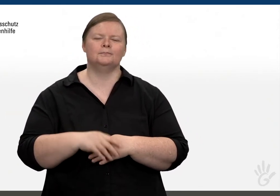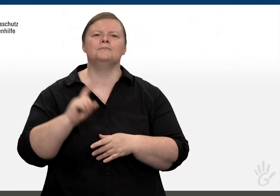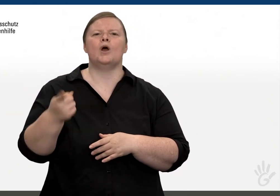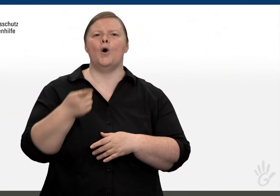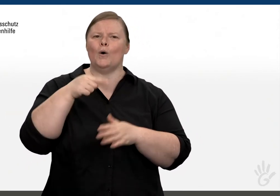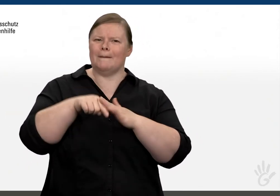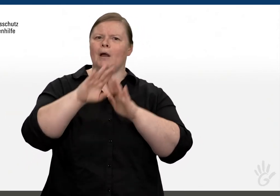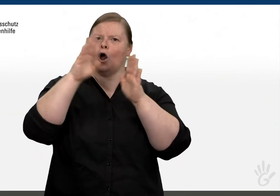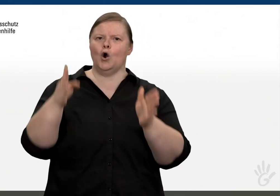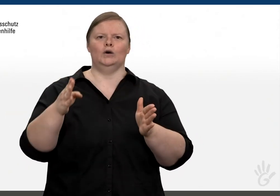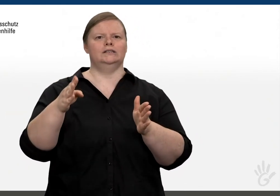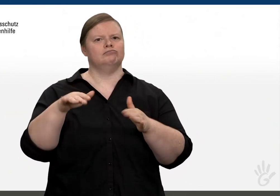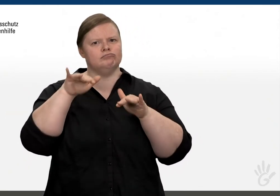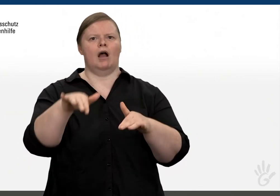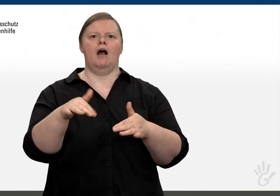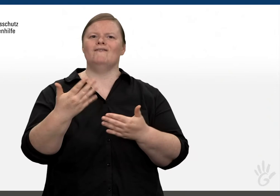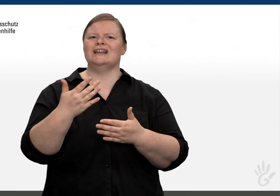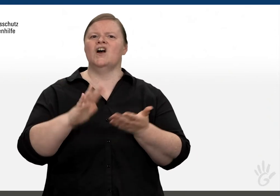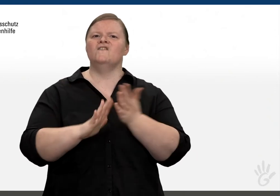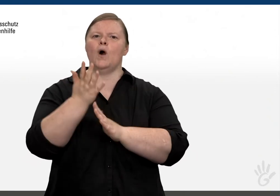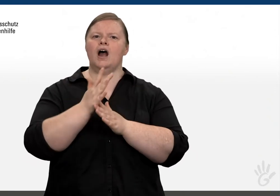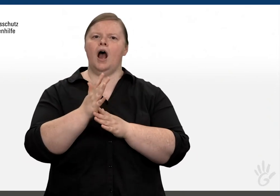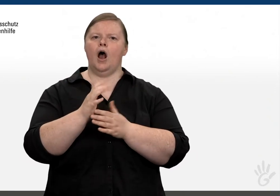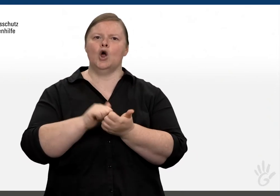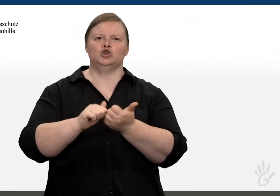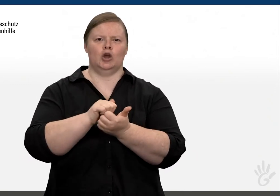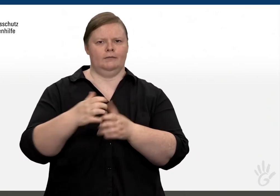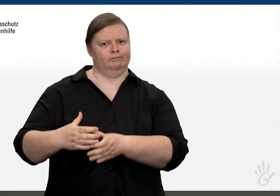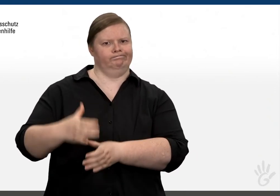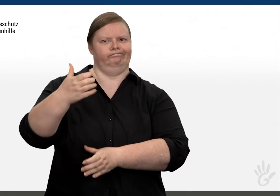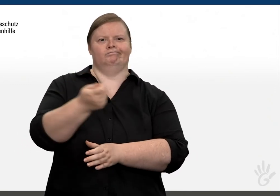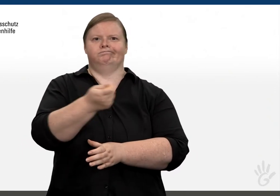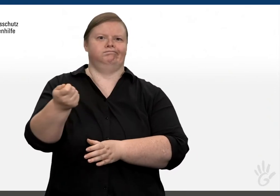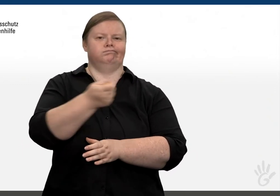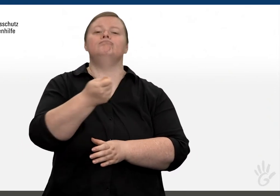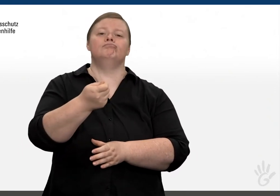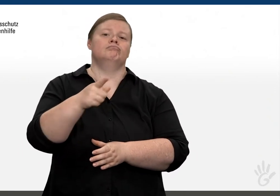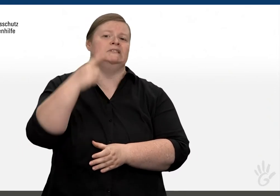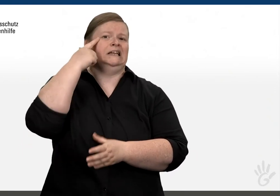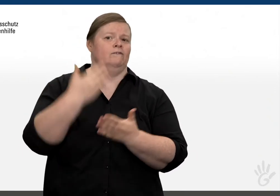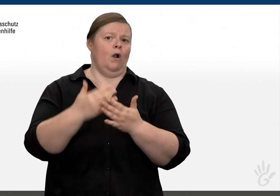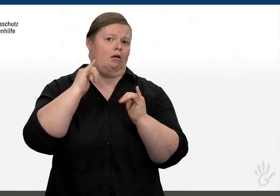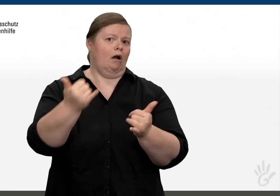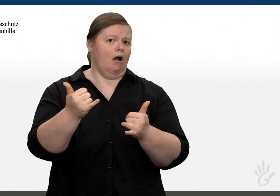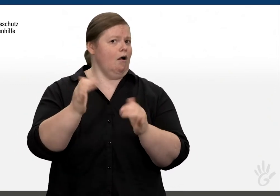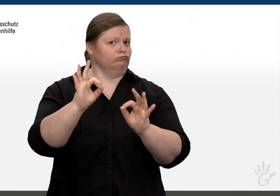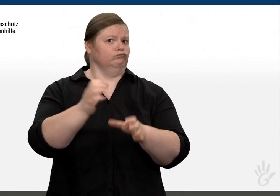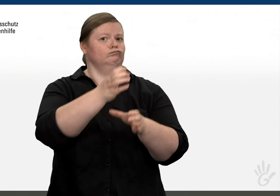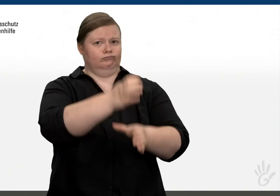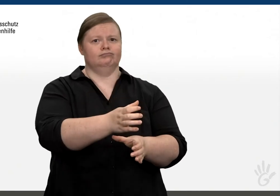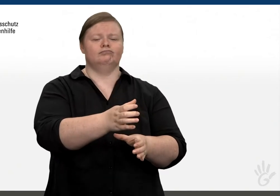Auch ein Feuerlöscher im Haus ist eine sinnvolle Idee.